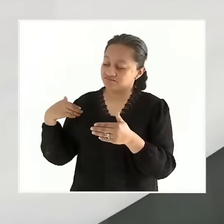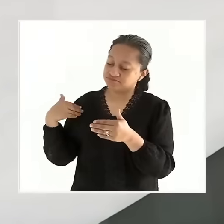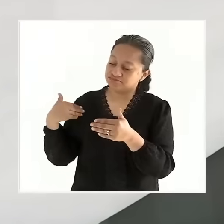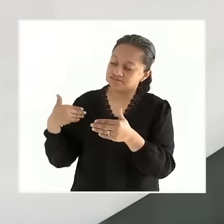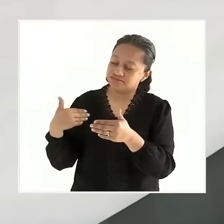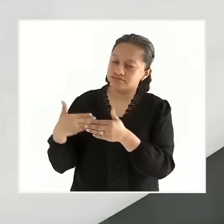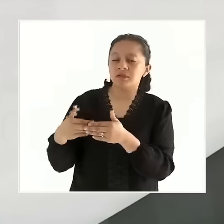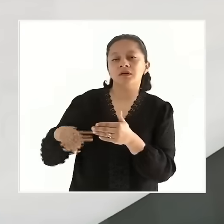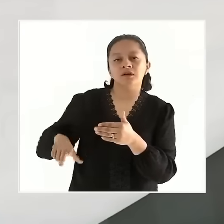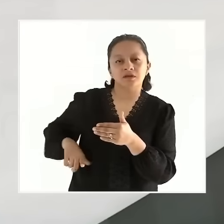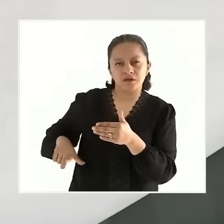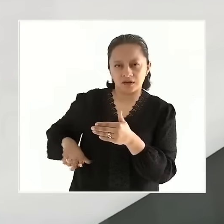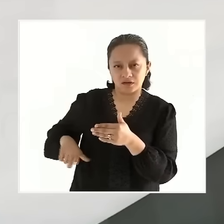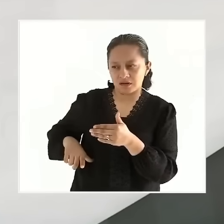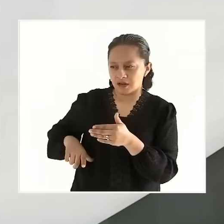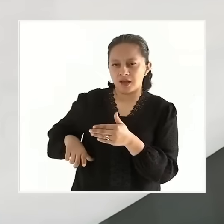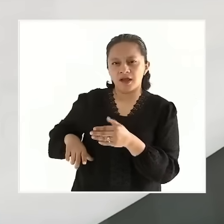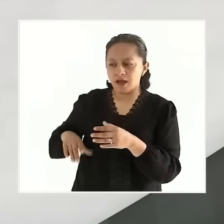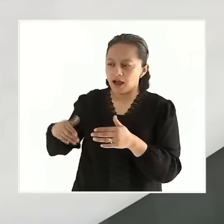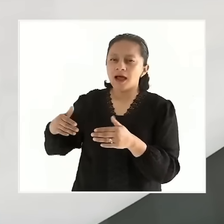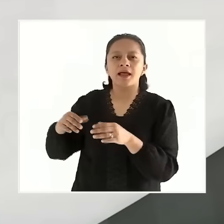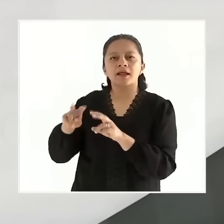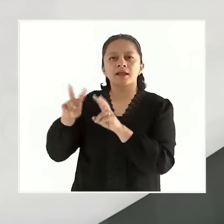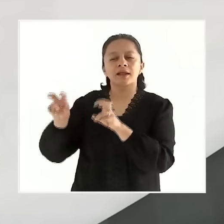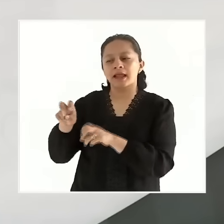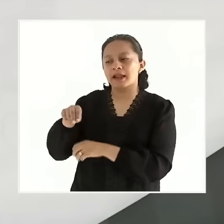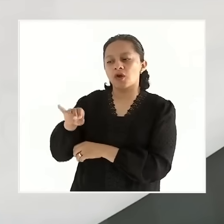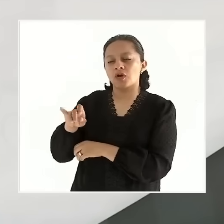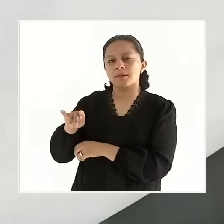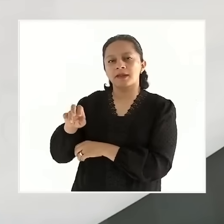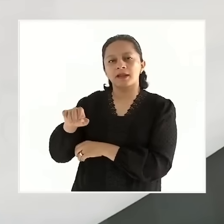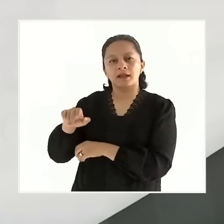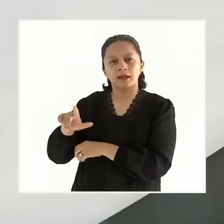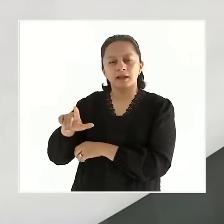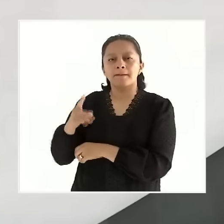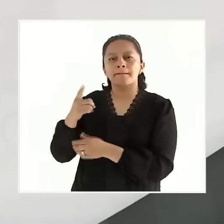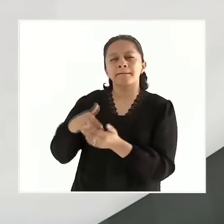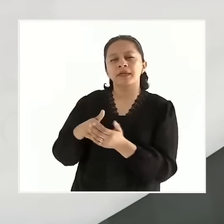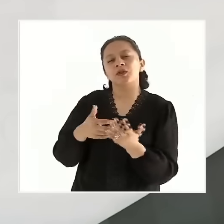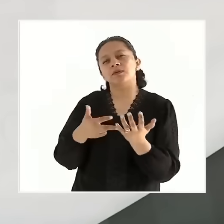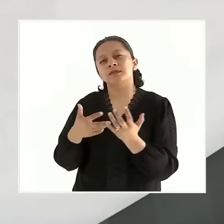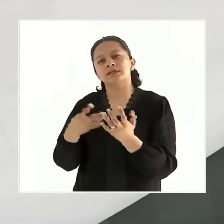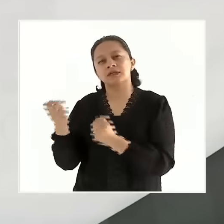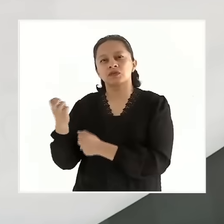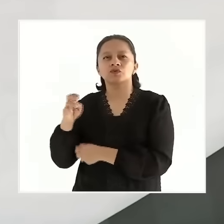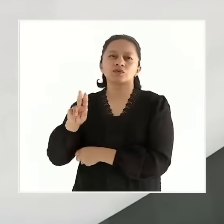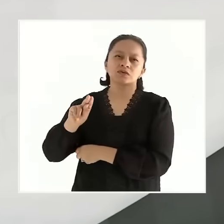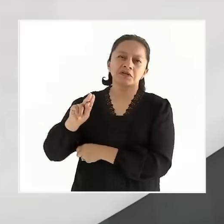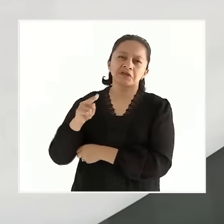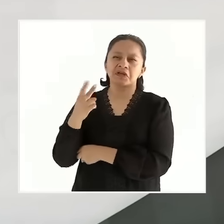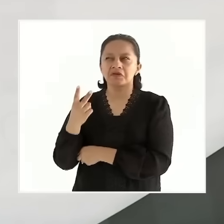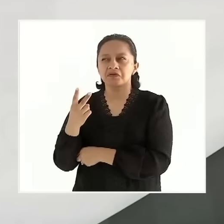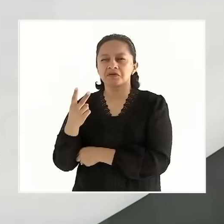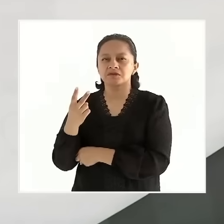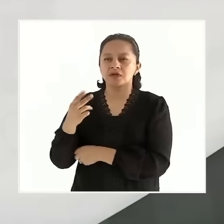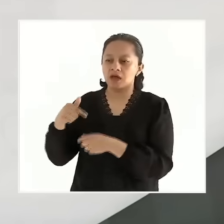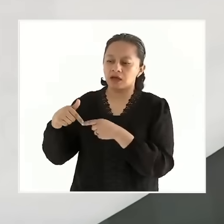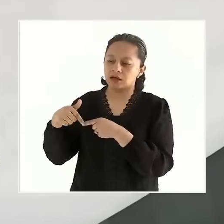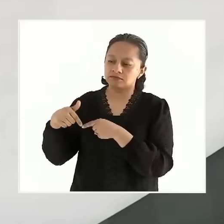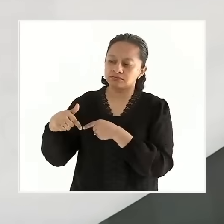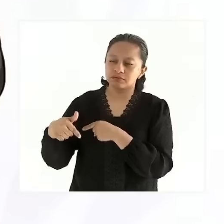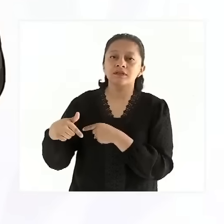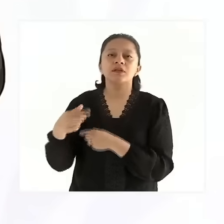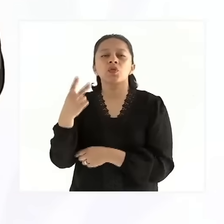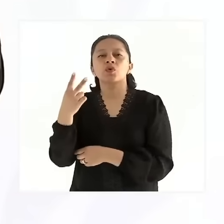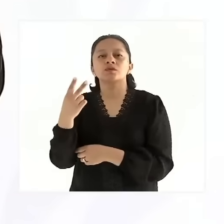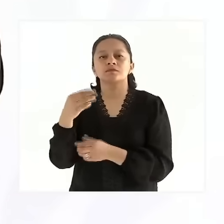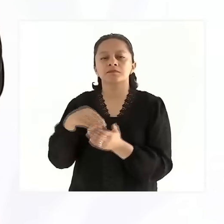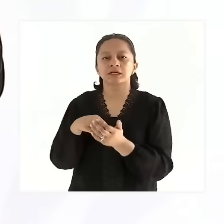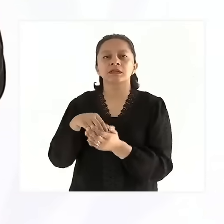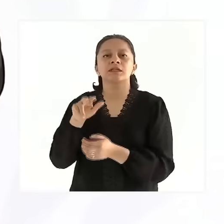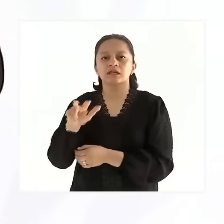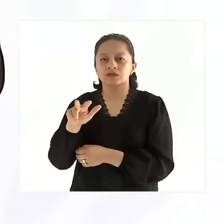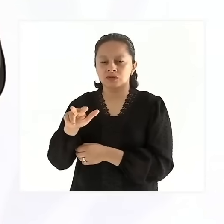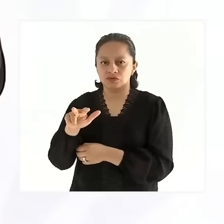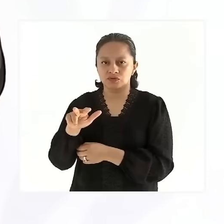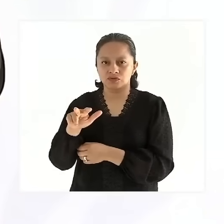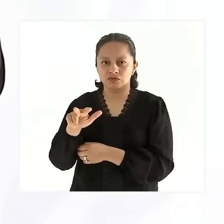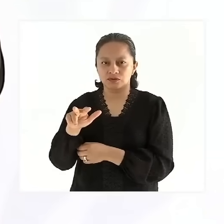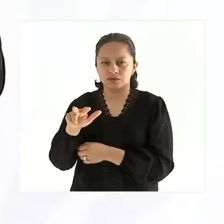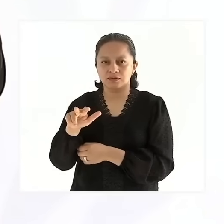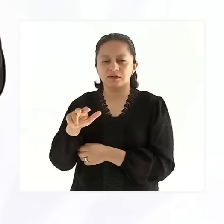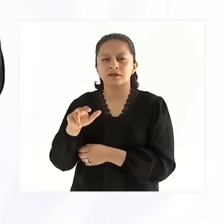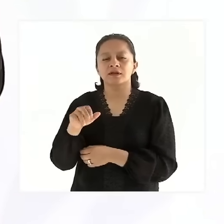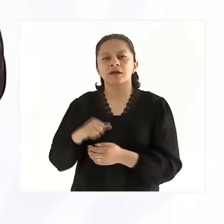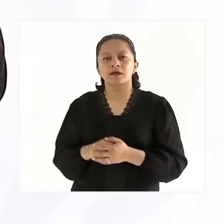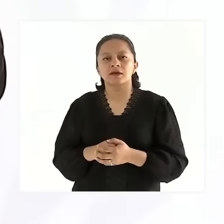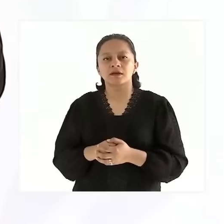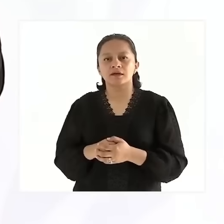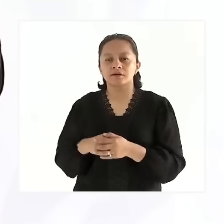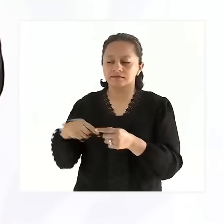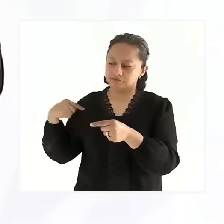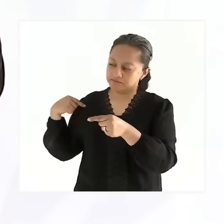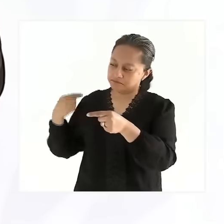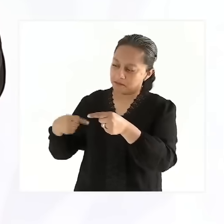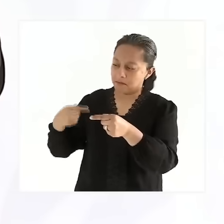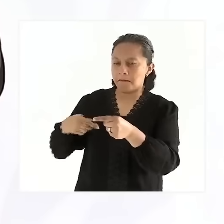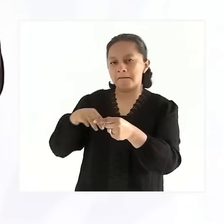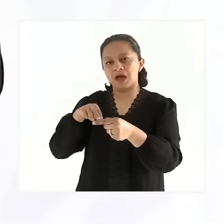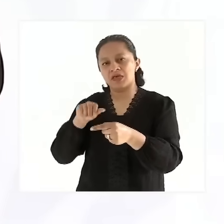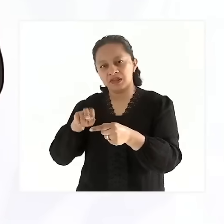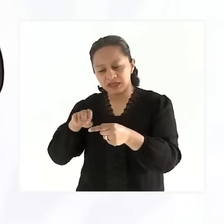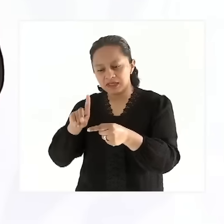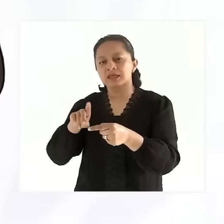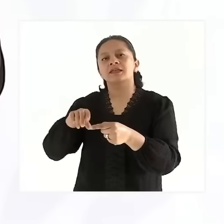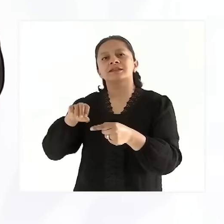llamamos el periodo neoliberal de 1982 83 hasta el 2018. Seiseni de la Madrid, Salinas, Cedillo,